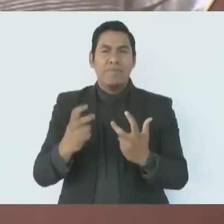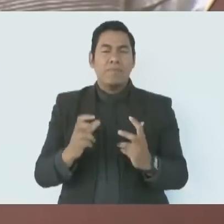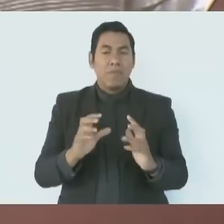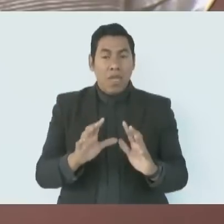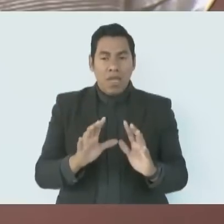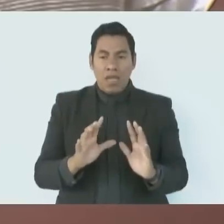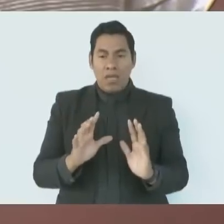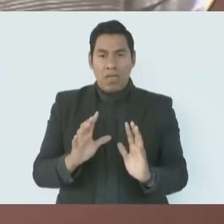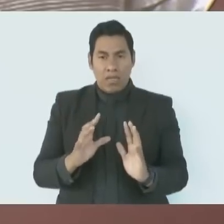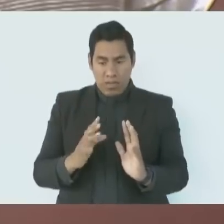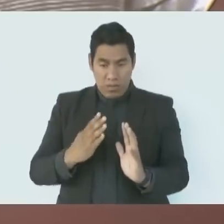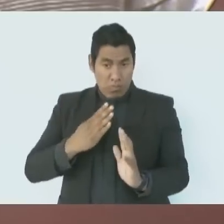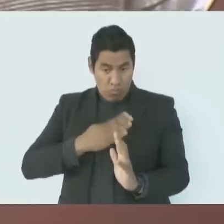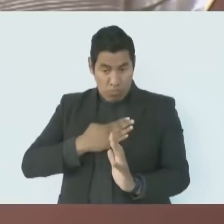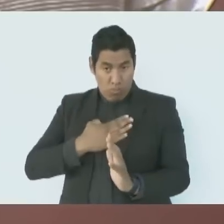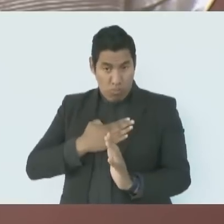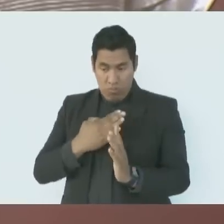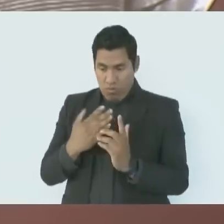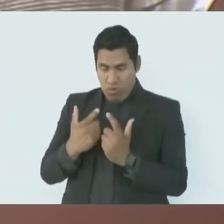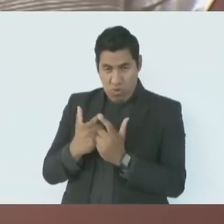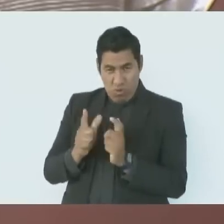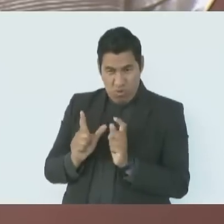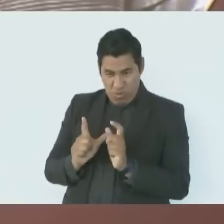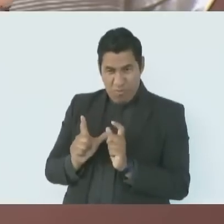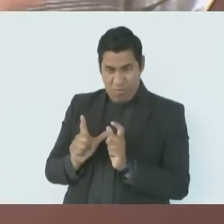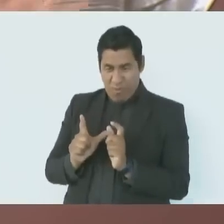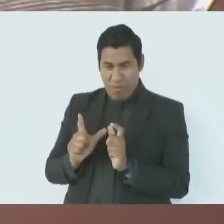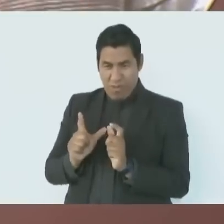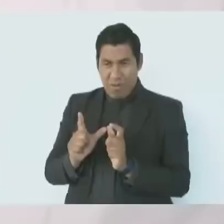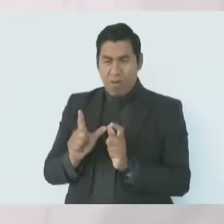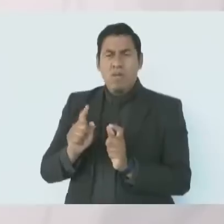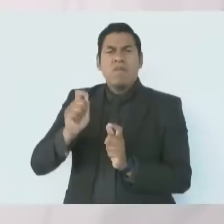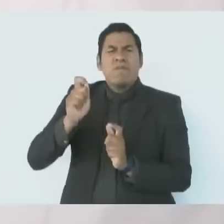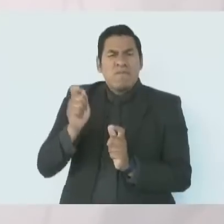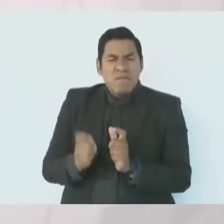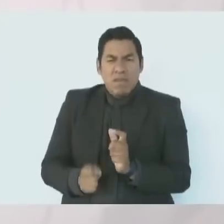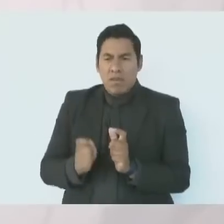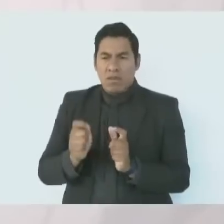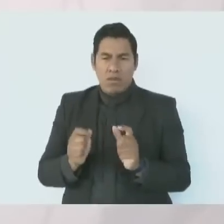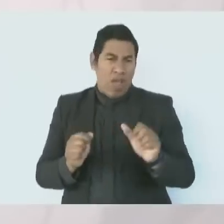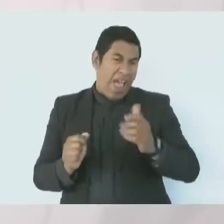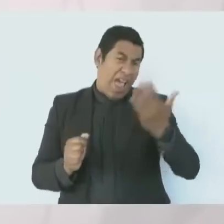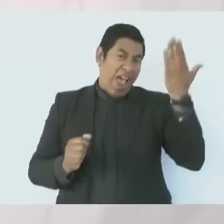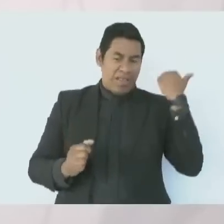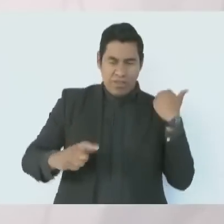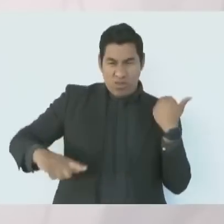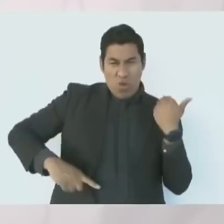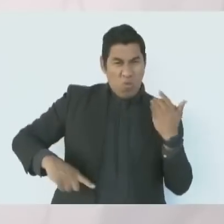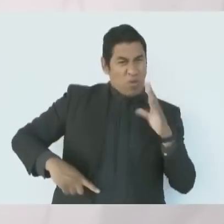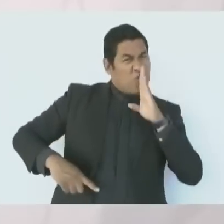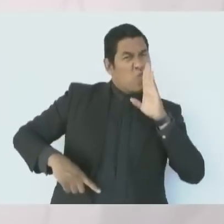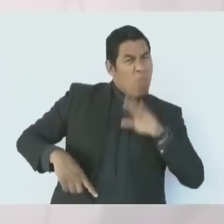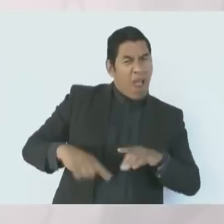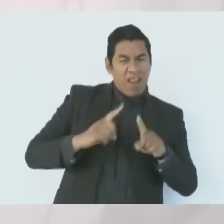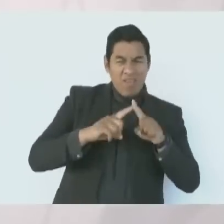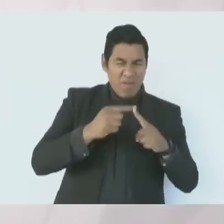[Música] [Aplausos] nos caracteriza todo lo contrario de los gobiernos anteriores nosotros